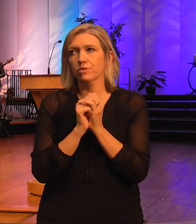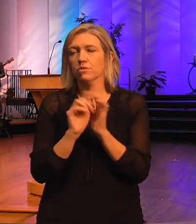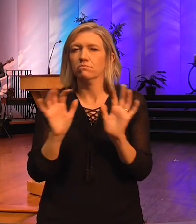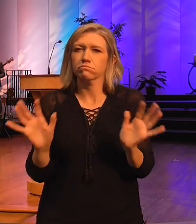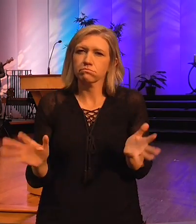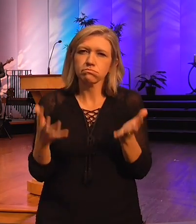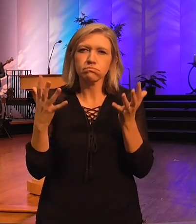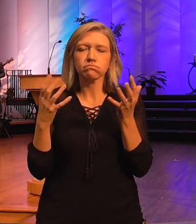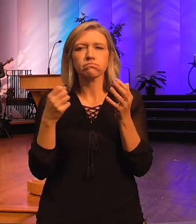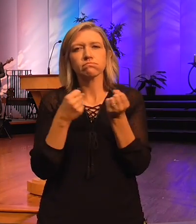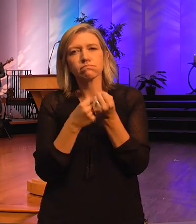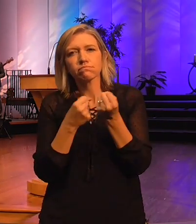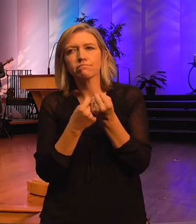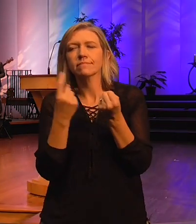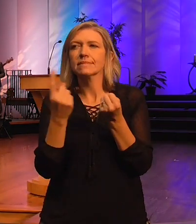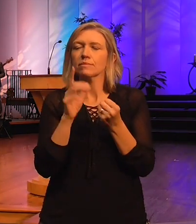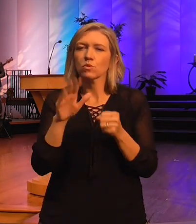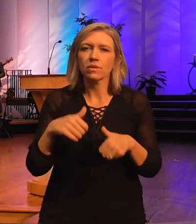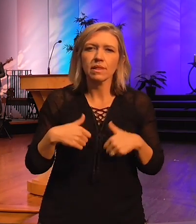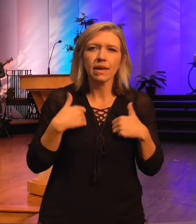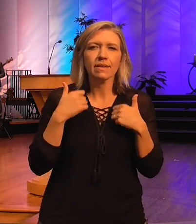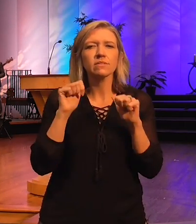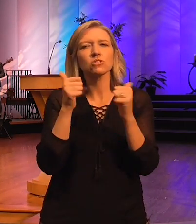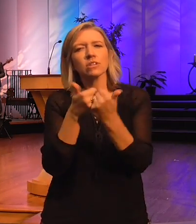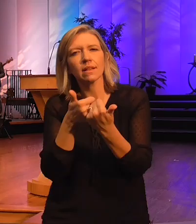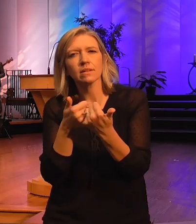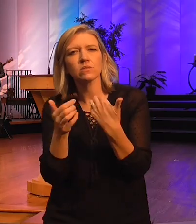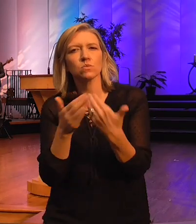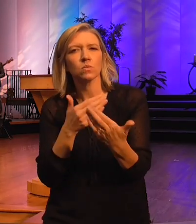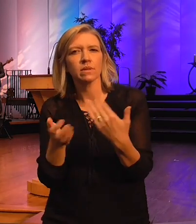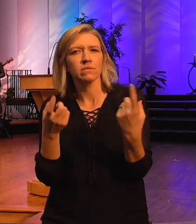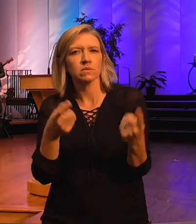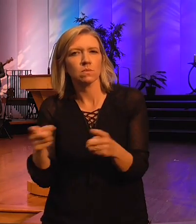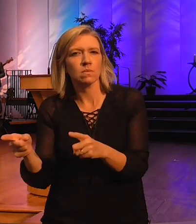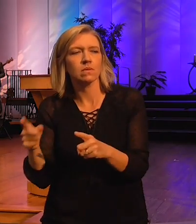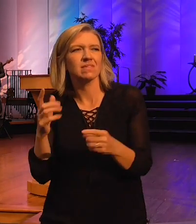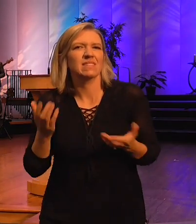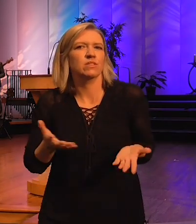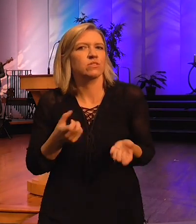vida o ayudarlo a superar un desafío, sea cual sea. Estamos aquí para apoyarlo en oración